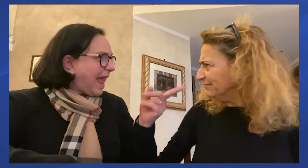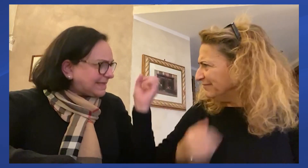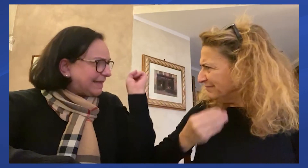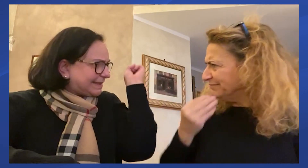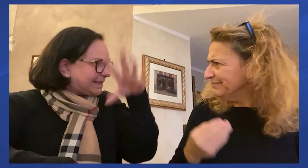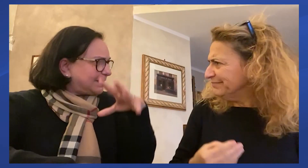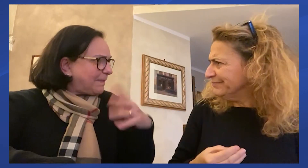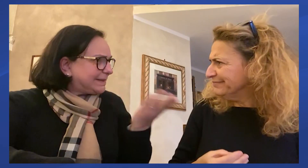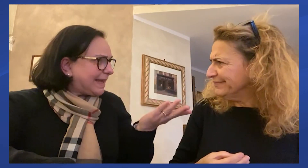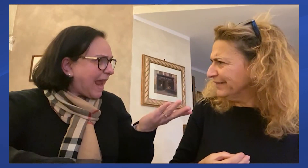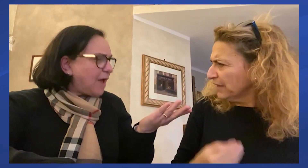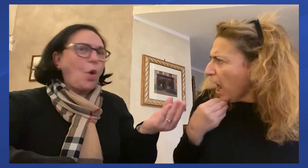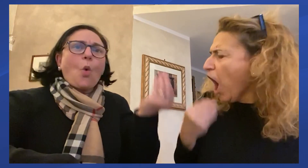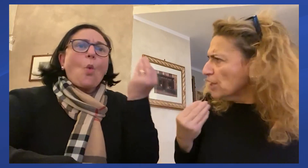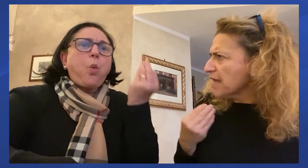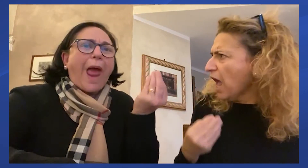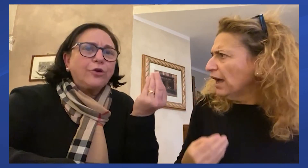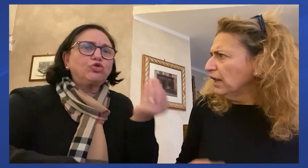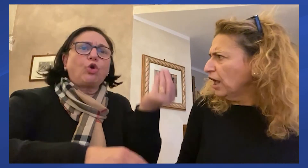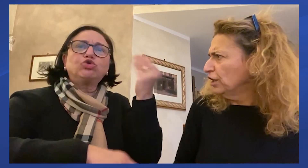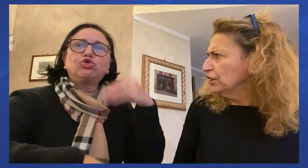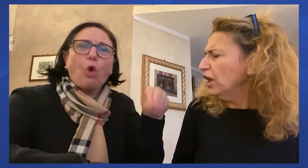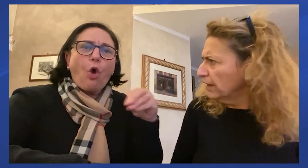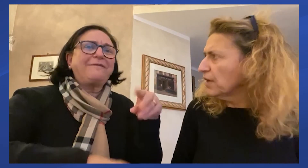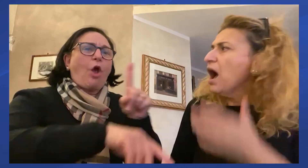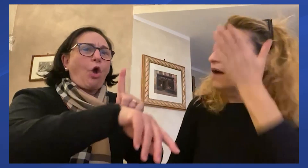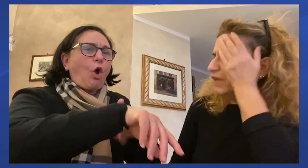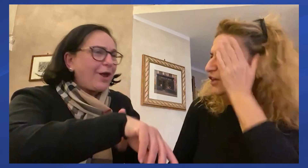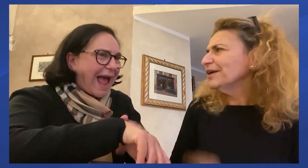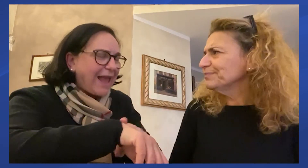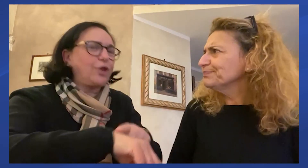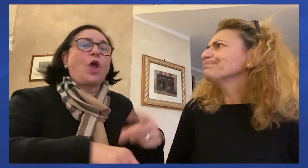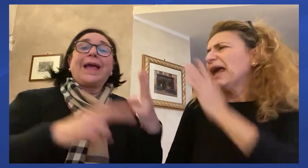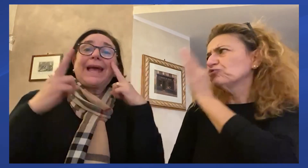Ti sei dimenticata... cosa??? ...di dire quando? Dove? orario? E' Vero! Hai ragione!